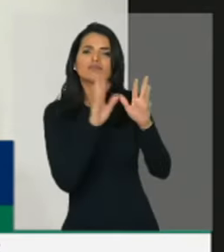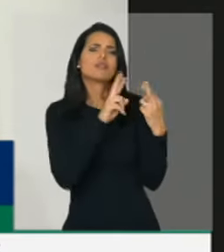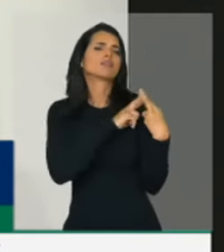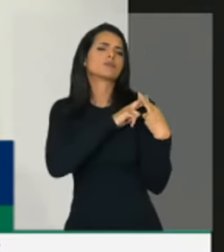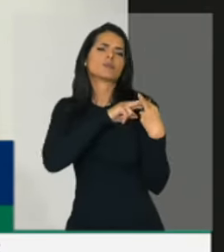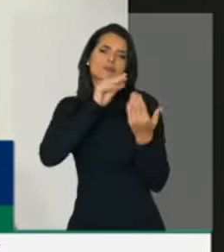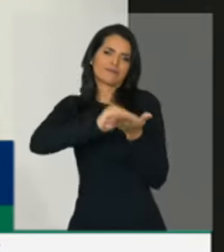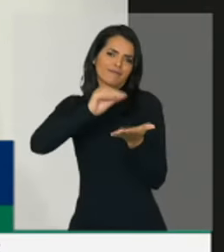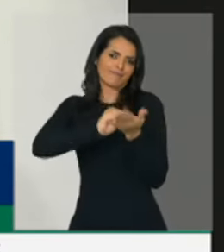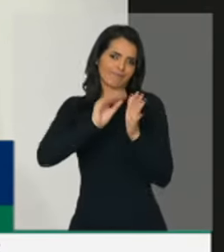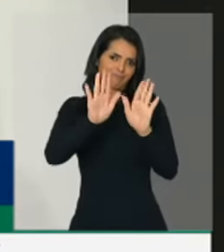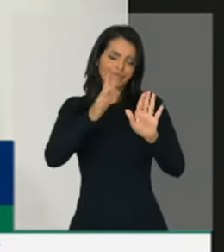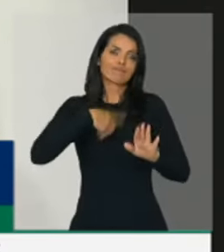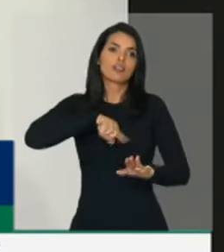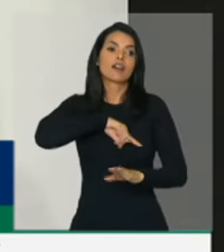SUA PARTE E TRABALHAR EM